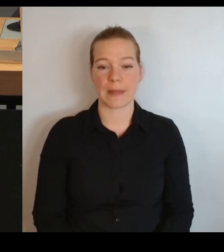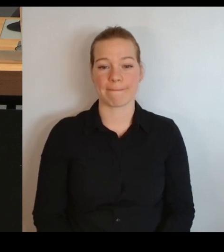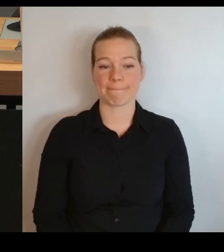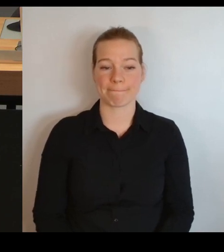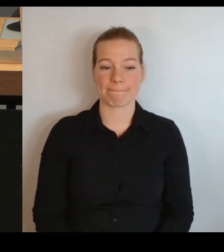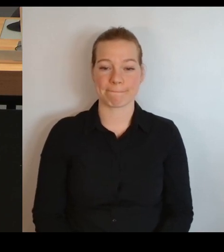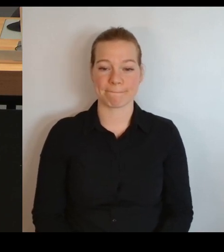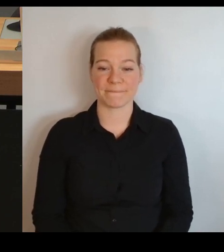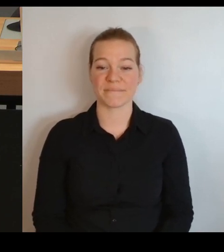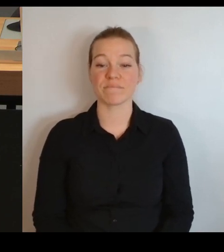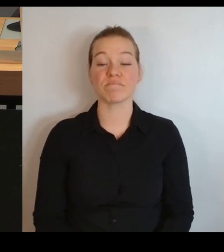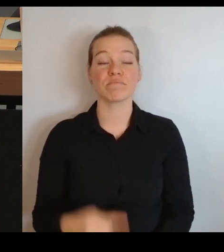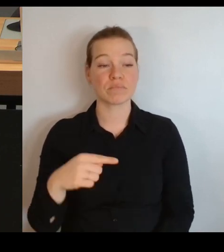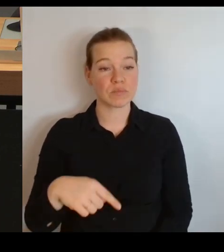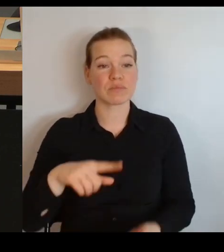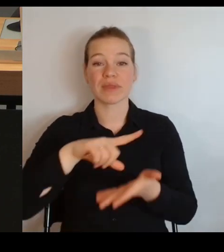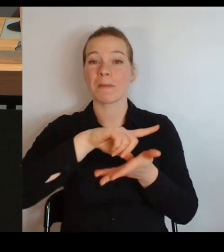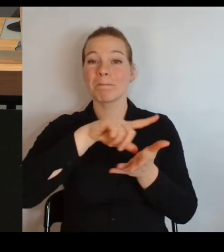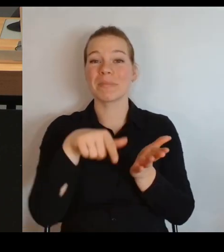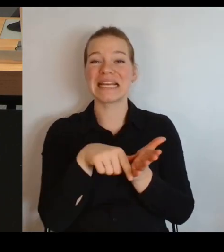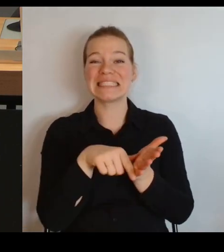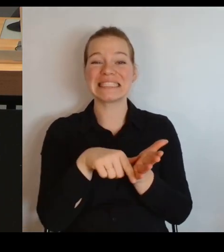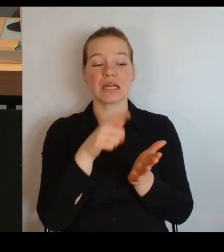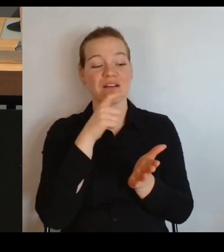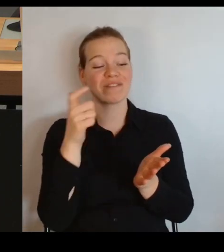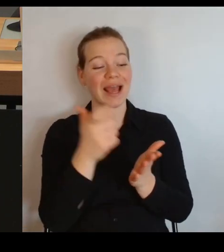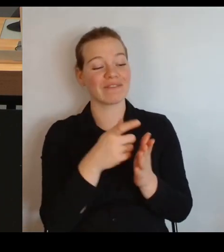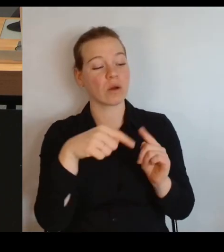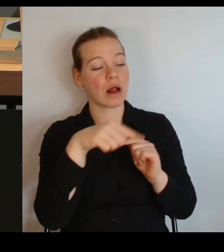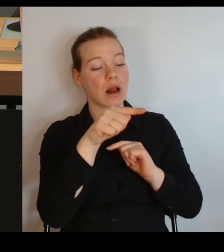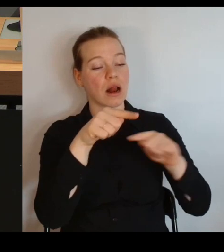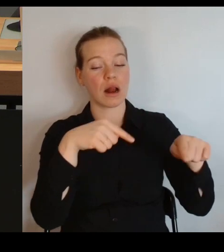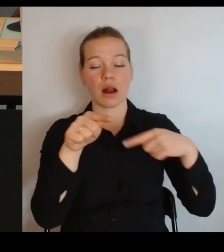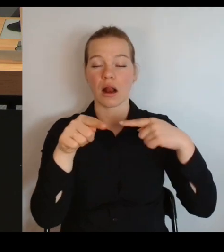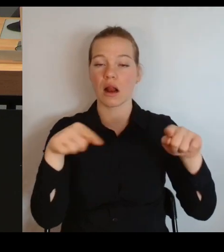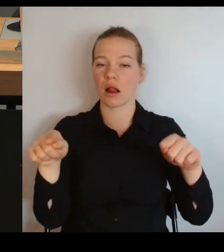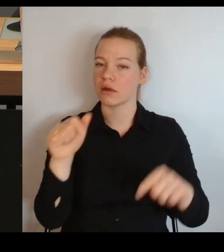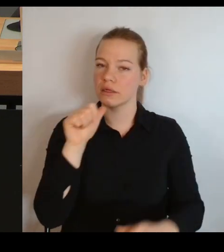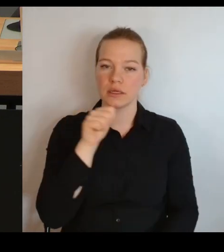Gestaltungsmöglichkeiten hängen diese immer noch am Tropf des Landes Berlin.